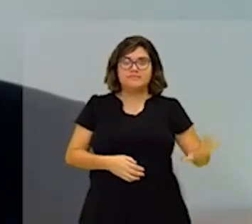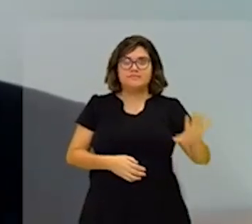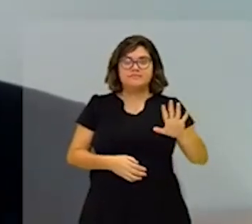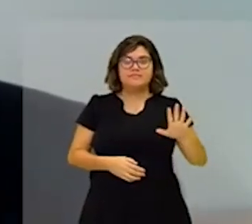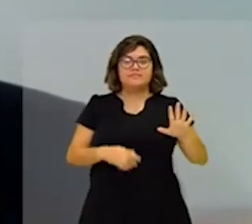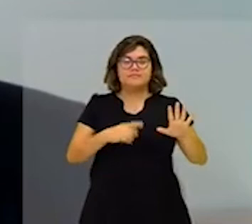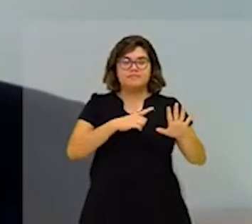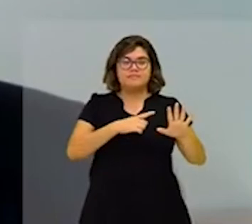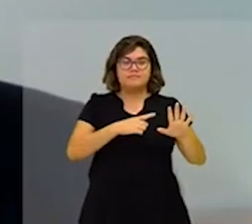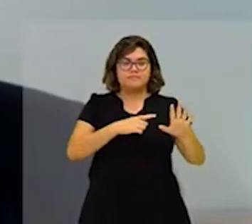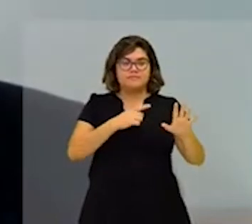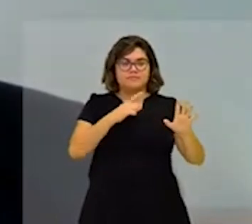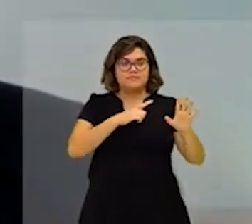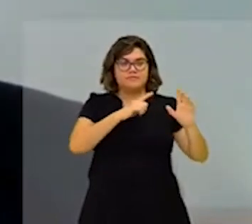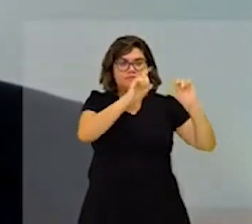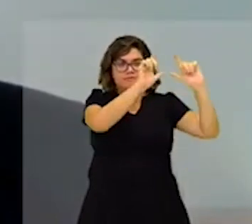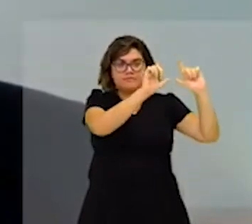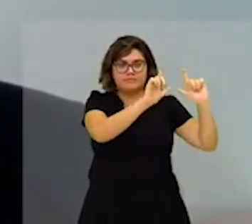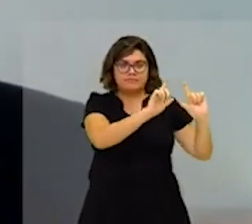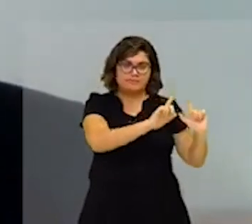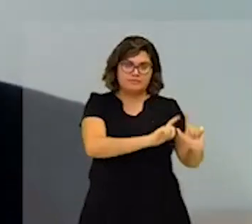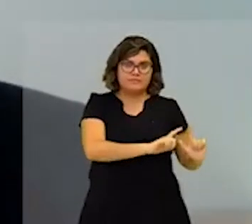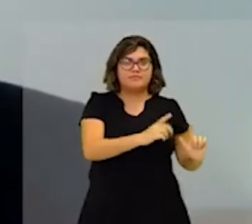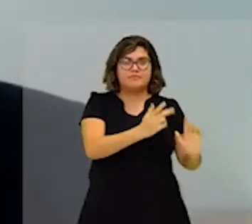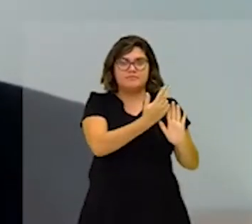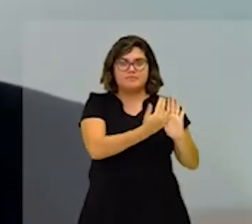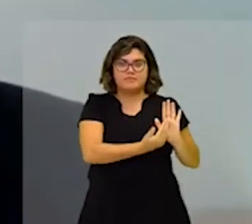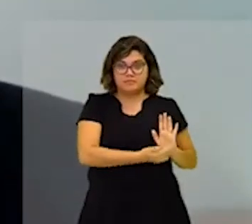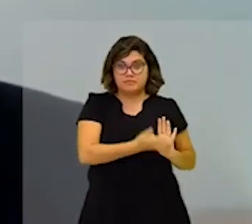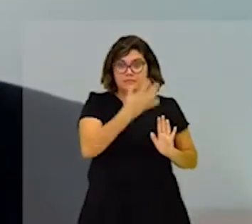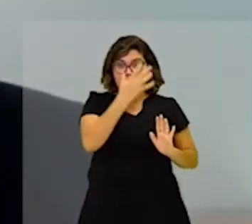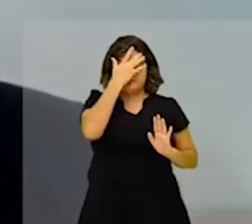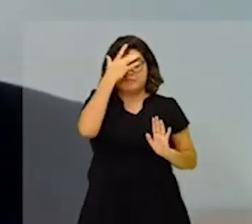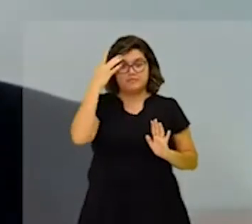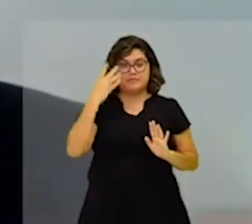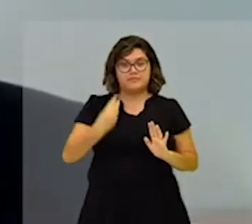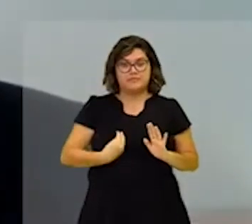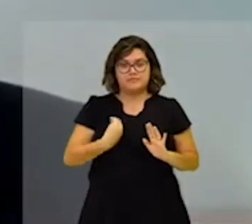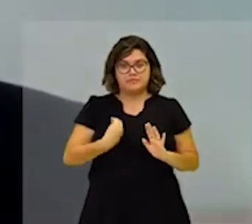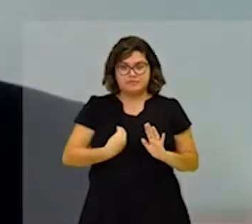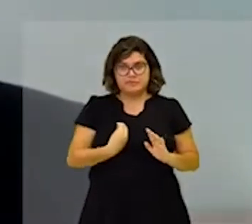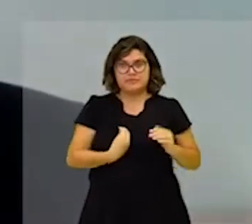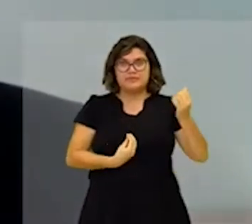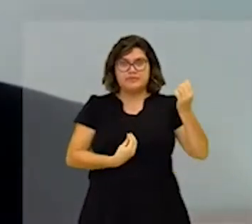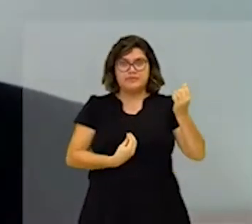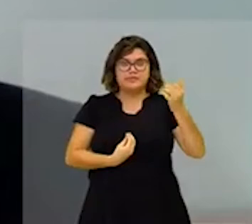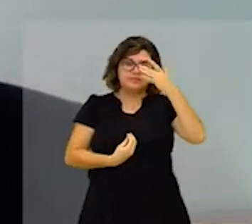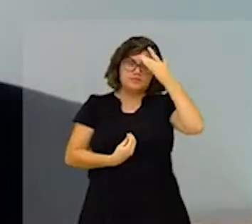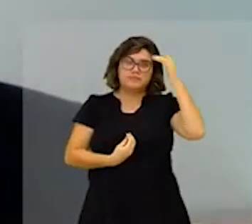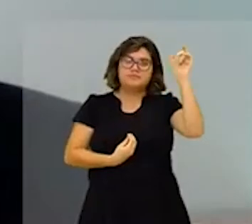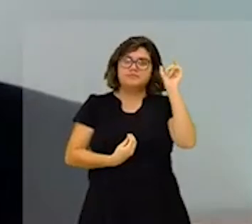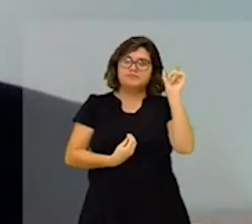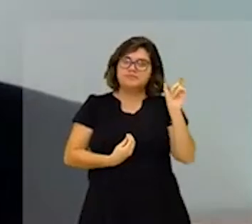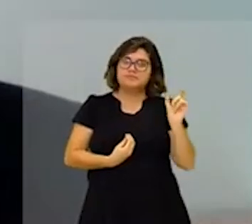menores expostas verticalmente em que aparecem em seis componentes desta mesa temática que farão o